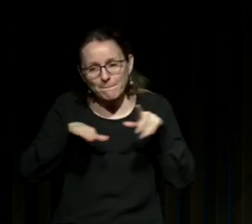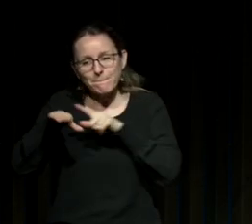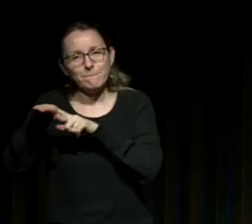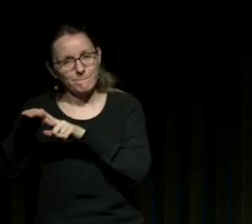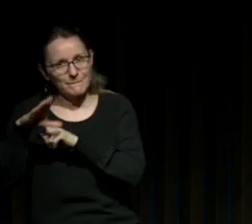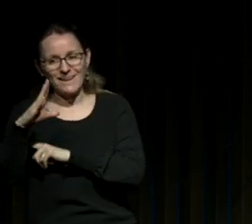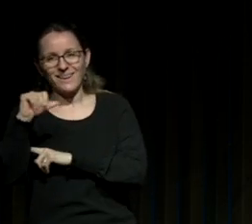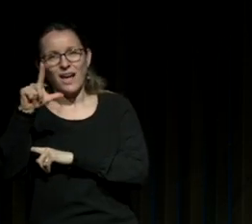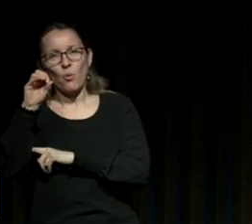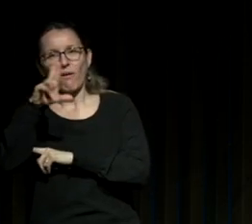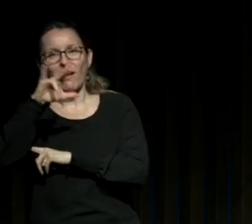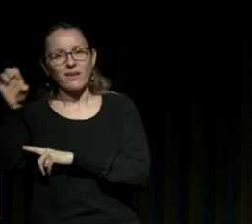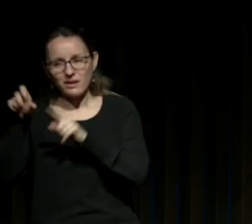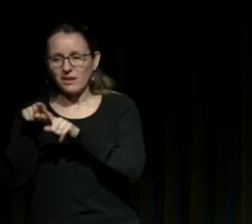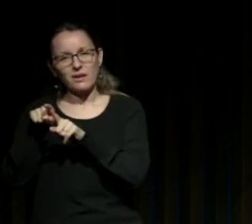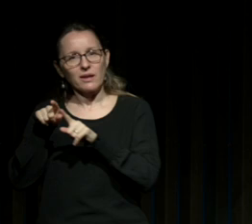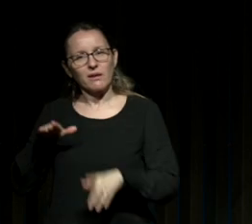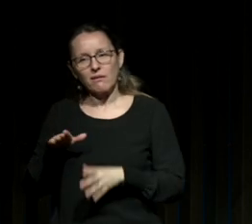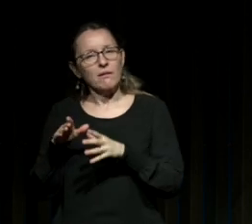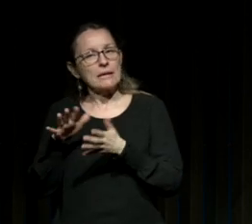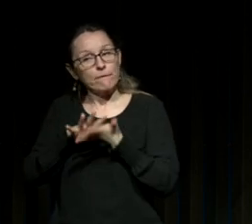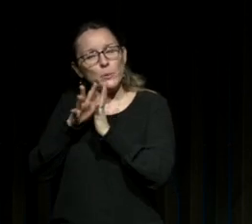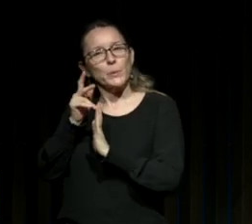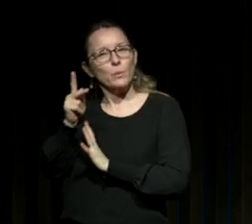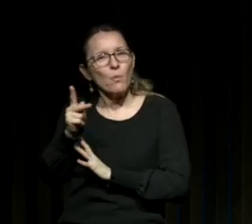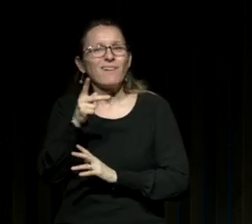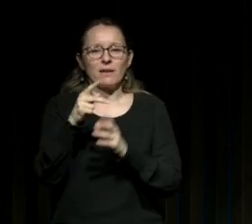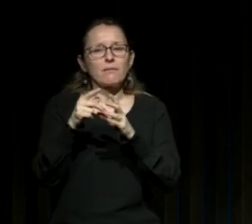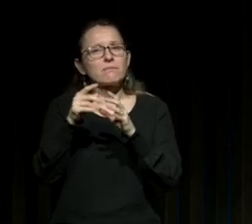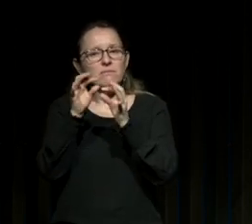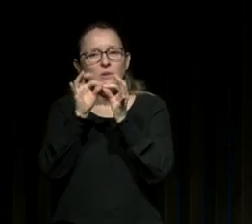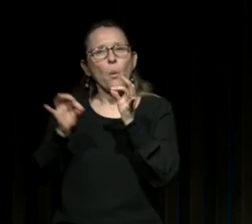sont les petits ronds blanc et l'évolution des apports en graisses sont les petits ronds noirs